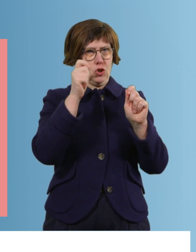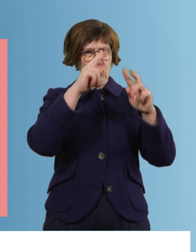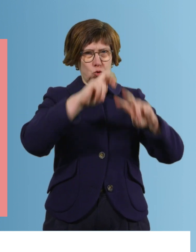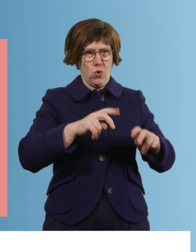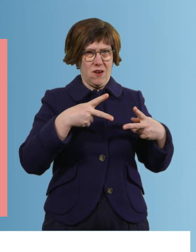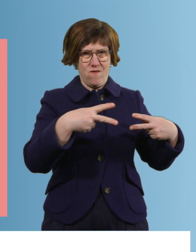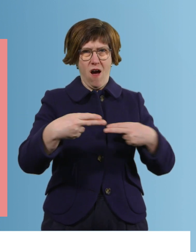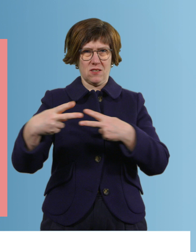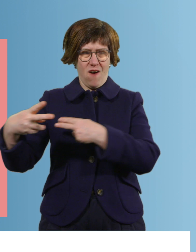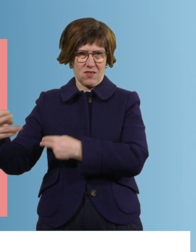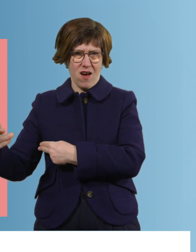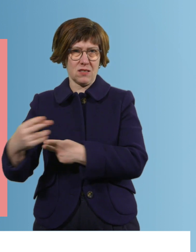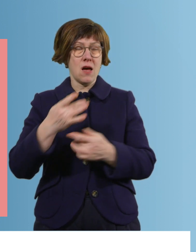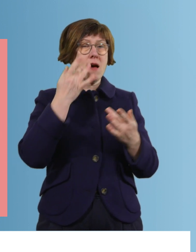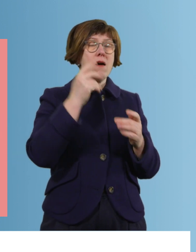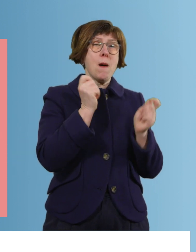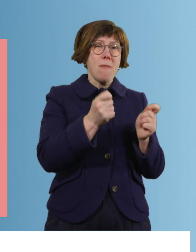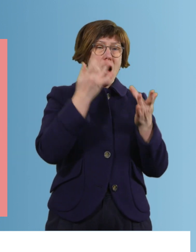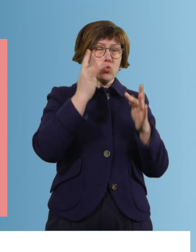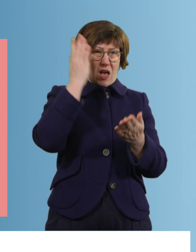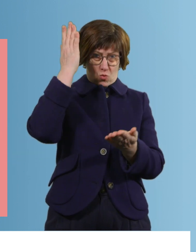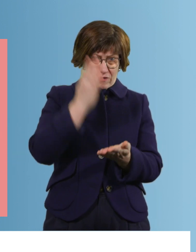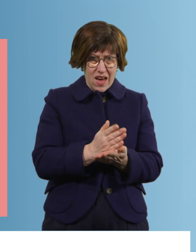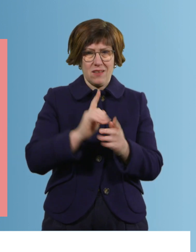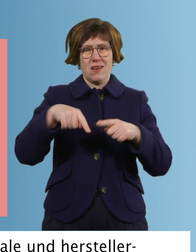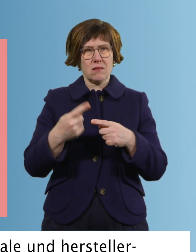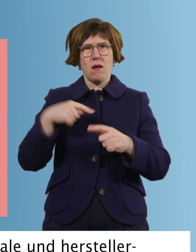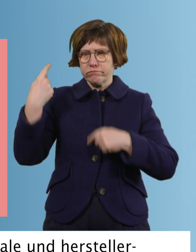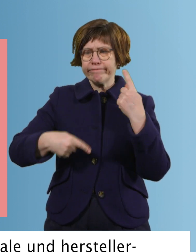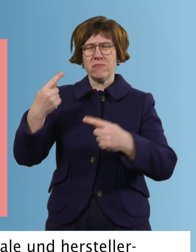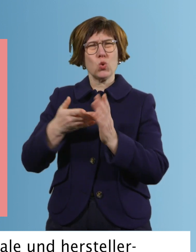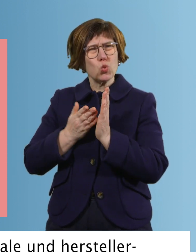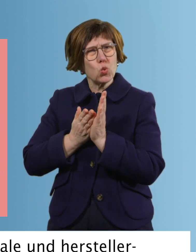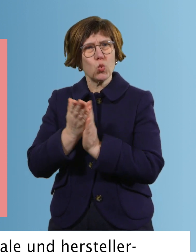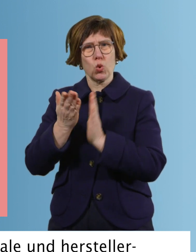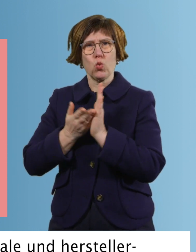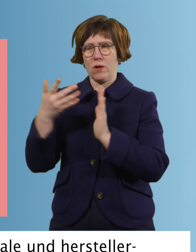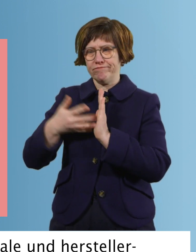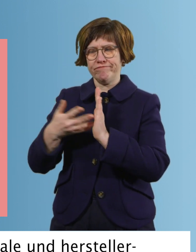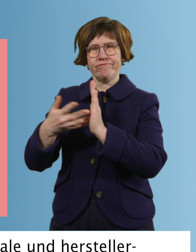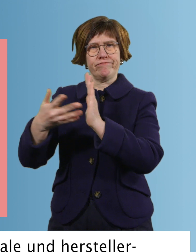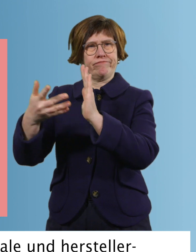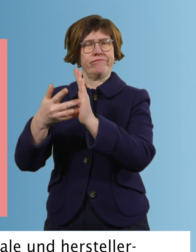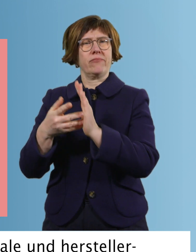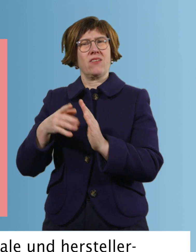Nach der Marktzulassung der Impfstoffe findet zudem eine ständige, zentrale und herstellerunabhängige